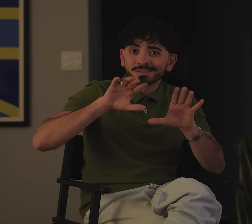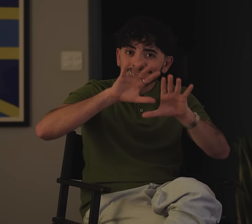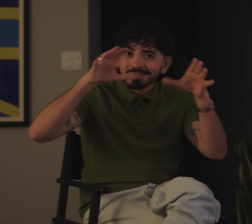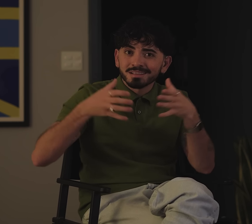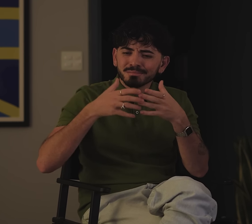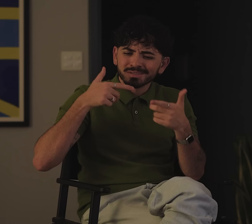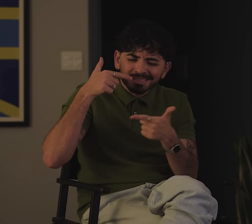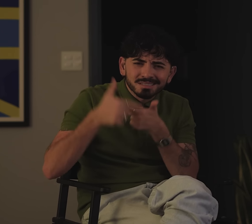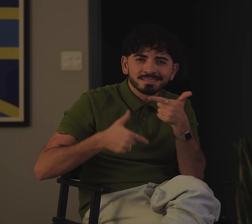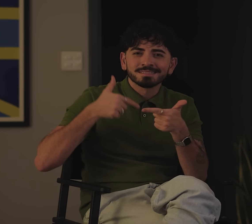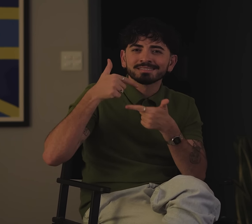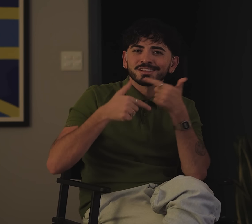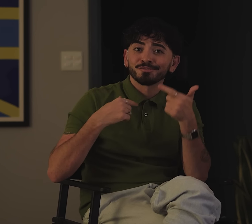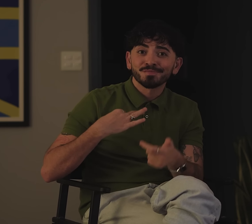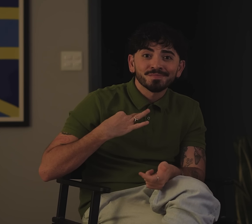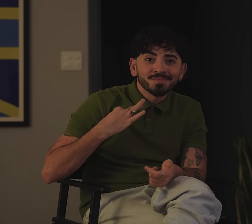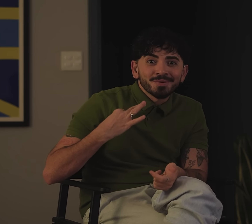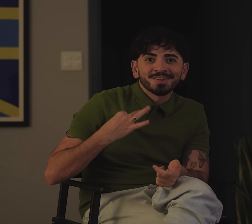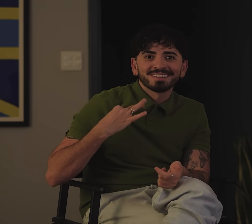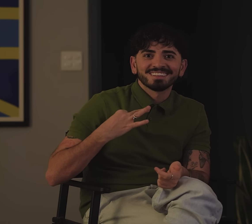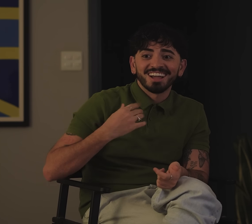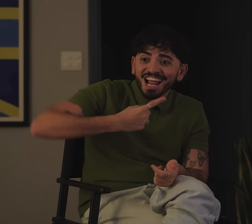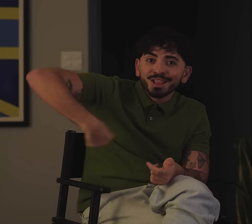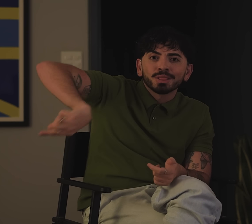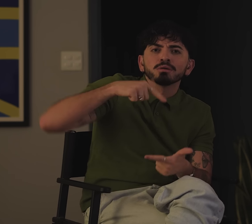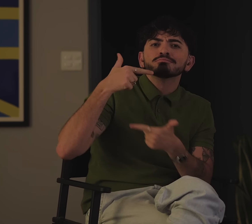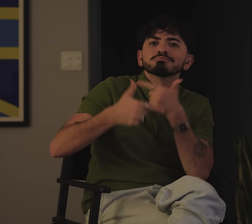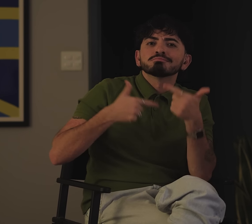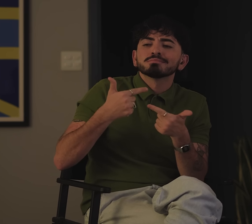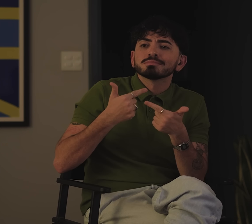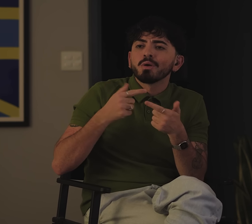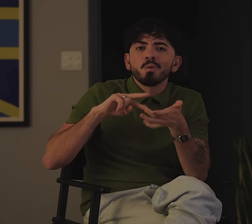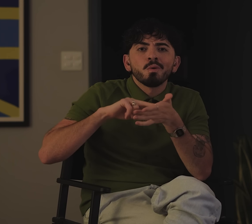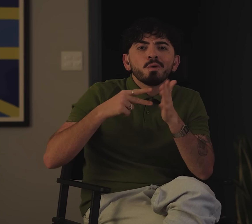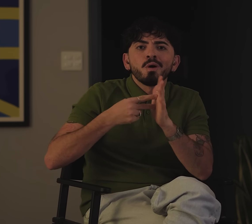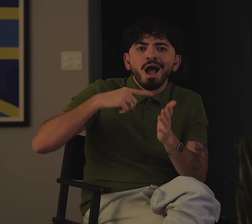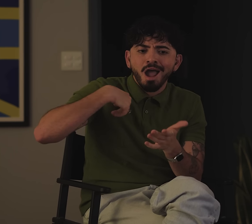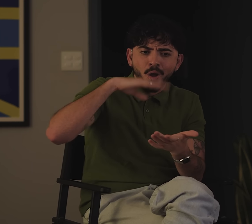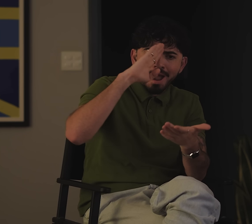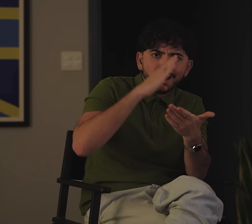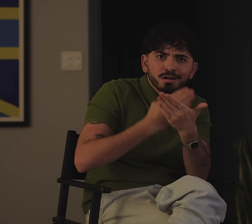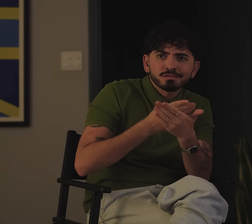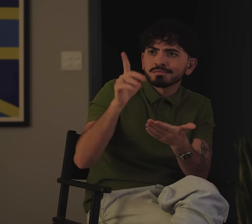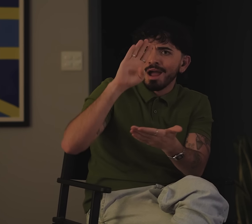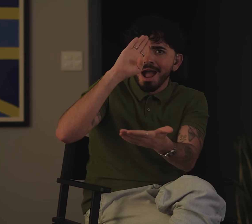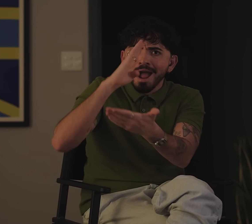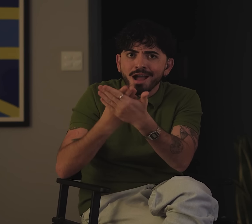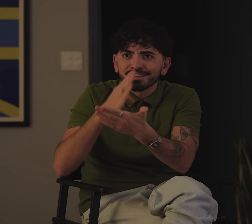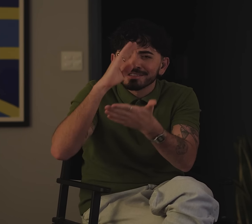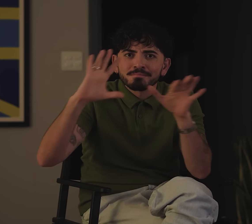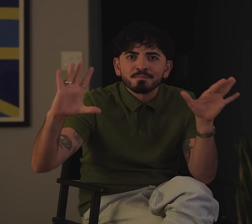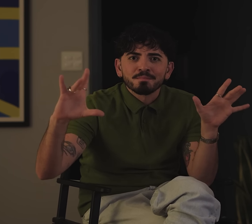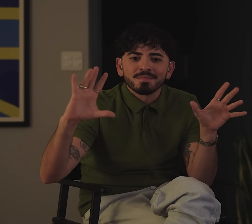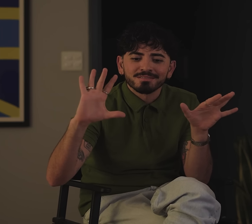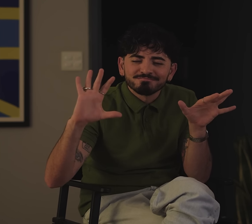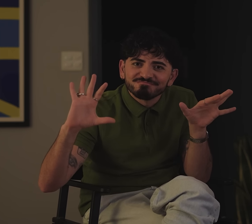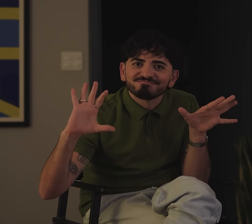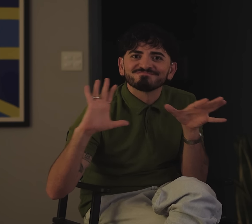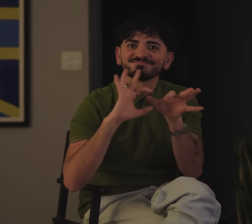Como a nossa equipe trabalha coletivamente e de forma voluntária, estamos trabalhando juntos. Isso significa que acreditamos no propósito da Euforie-se.